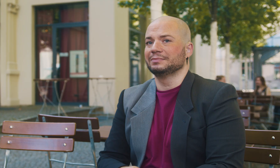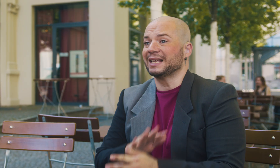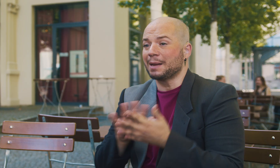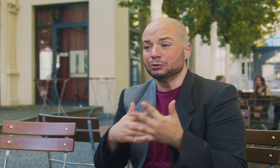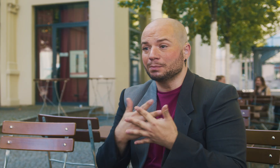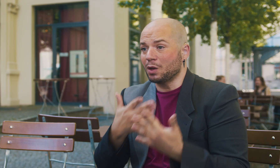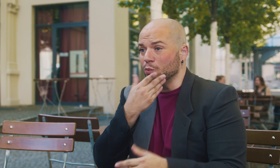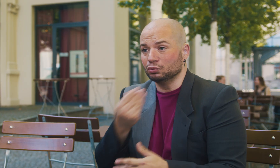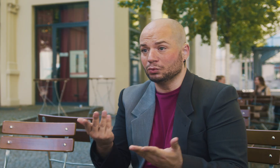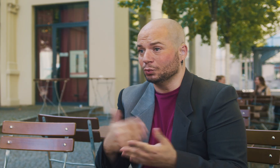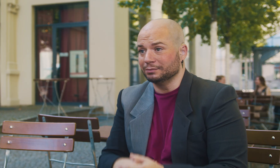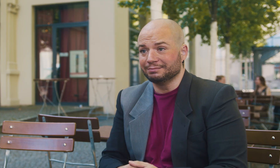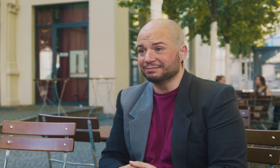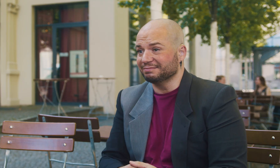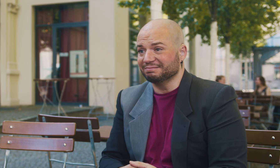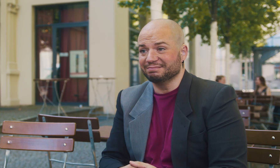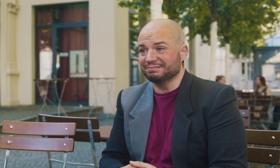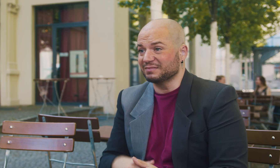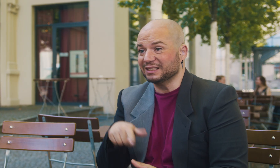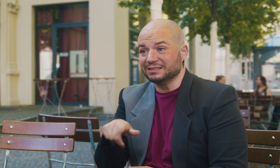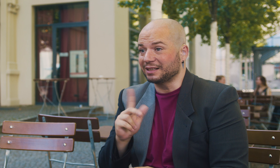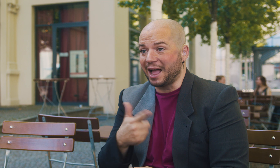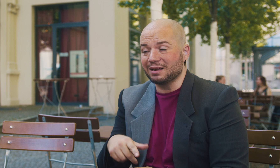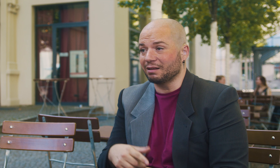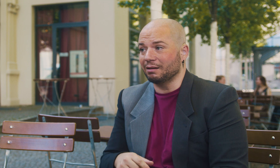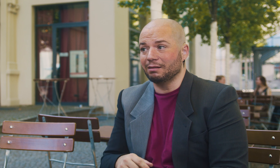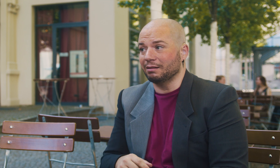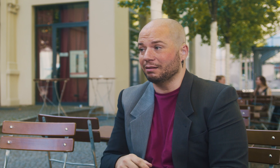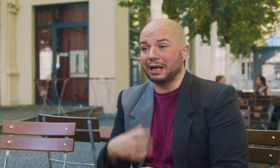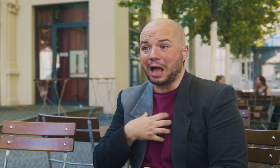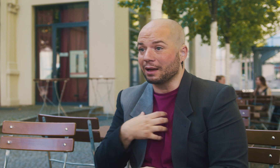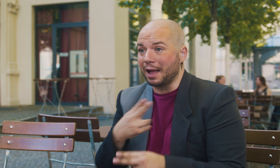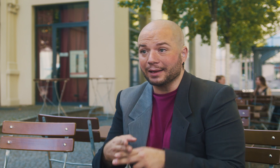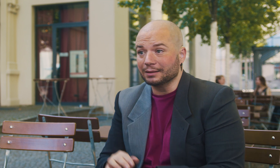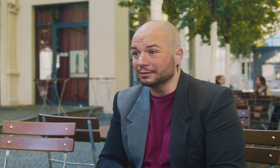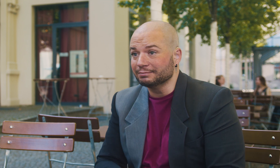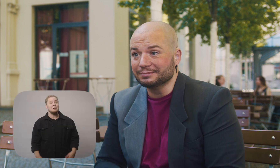Die Gebärdensprache ist wunderschön. Und es ist keine Krankheit.